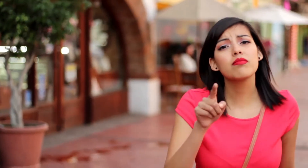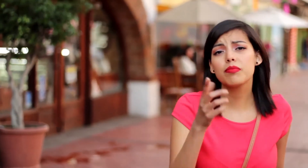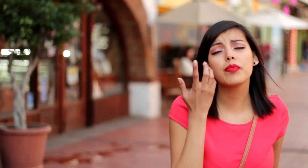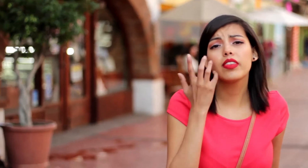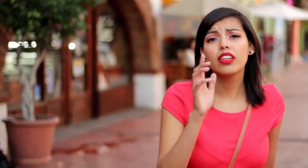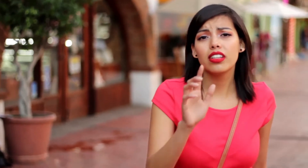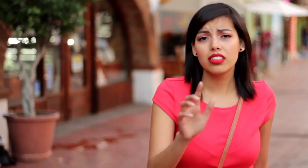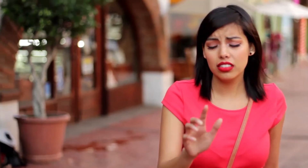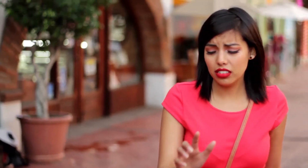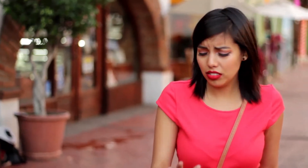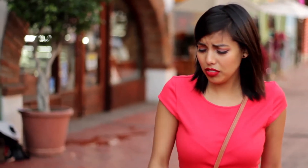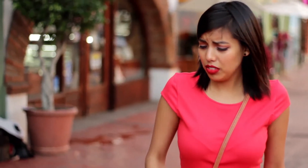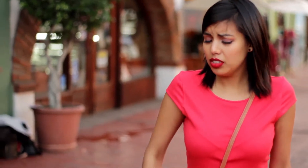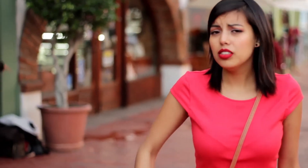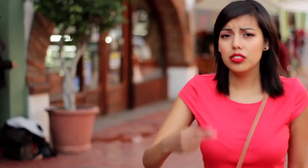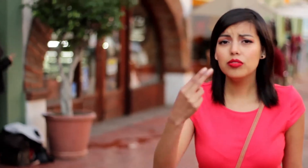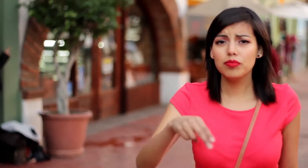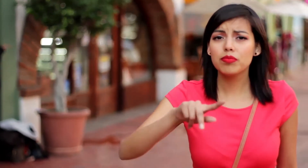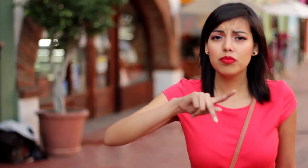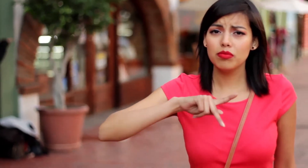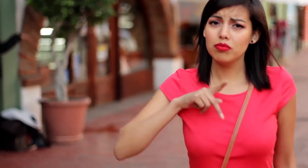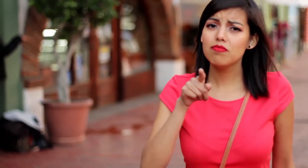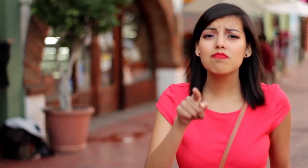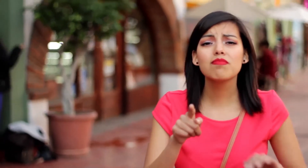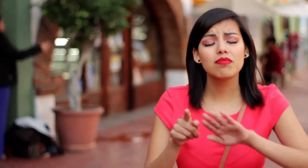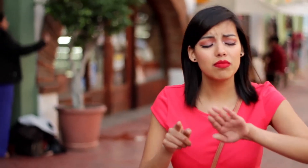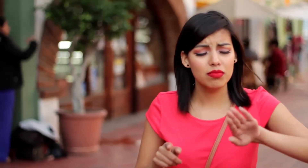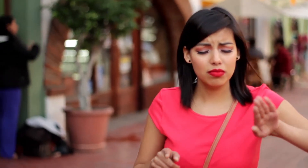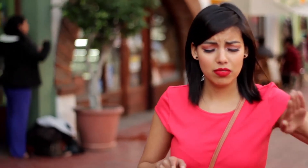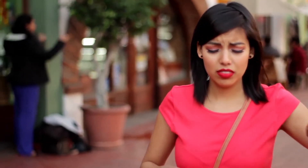y aunque no quieras pronunciar mi humilde nombre